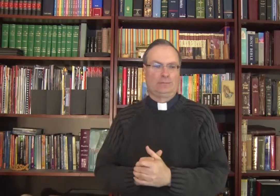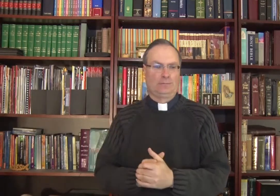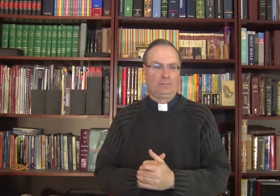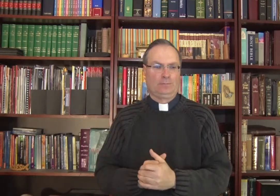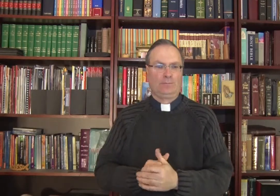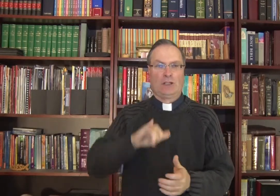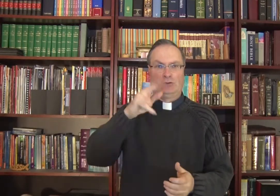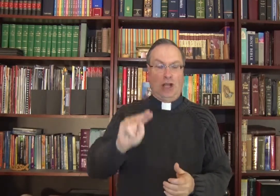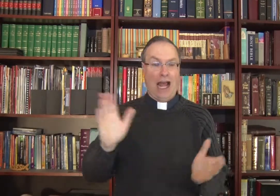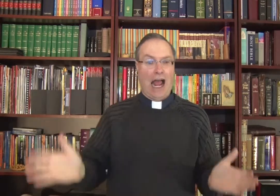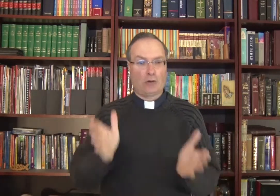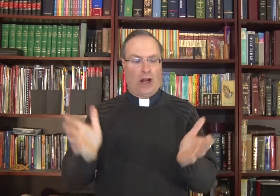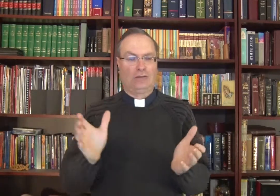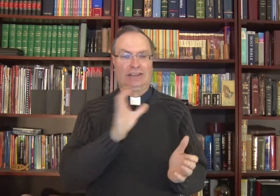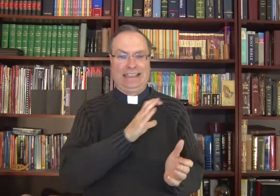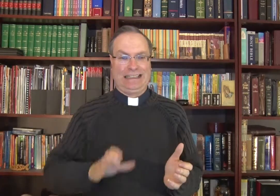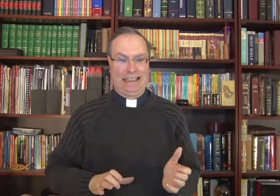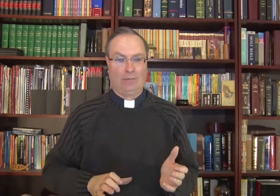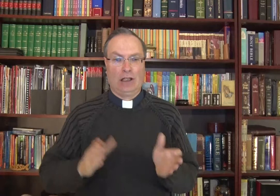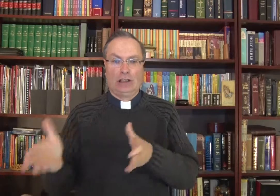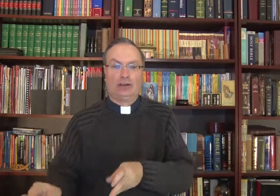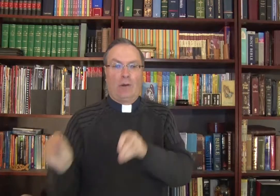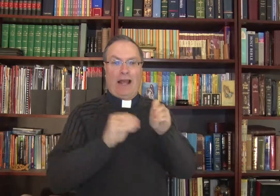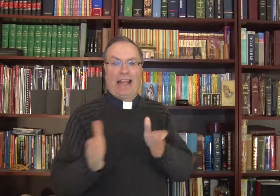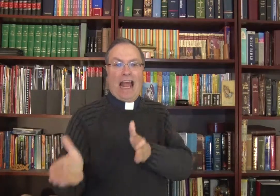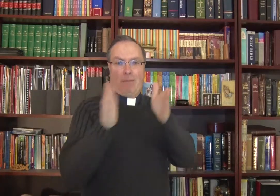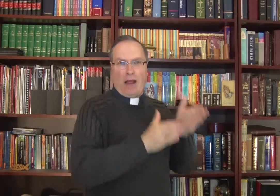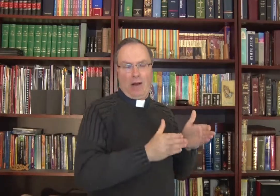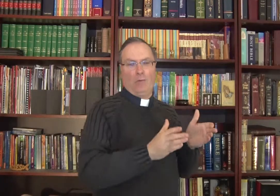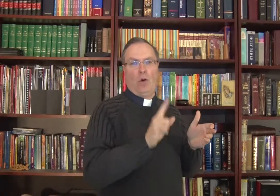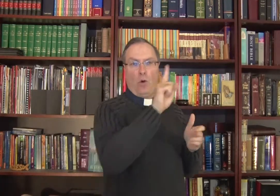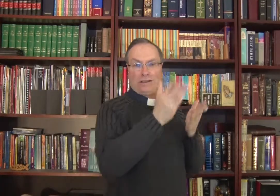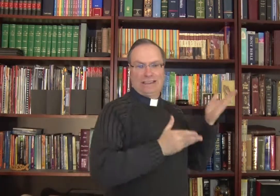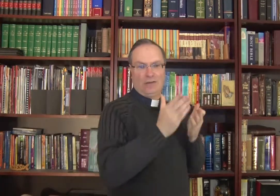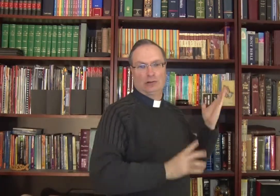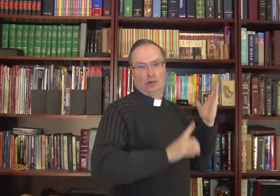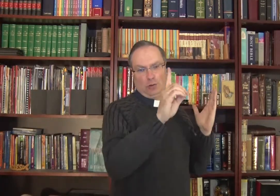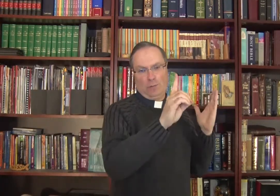Jean encourageait les chrétiens de se mettre à part au service de Dieu